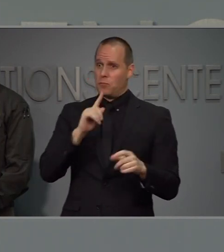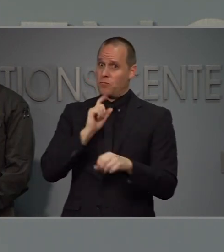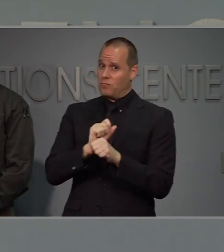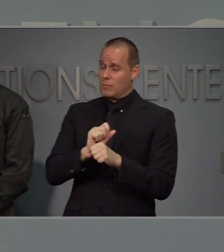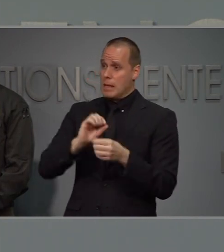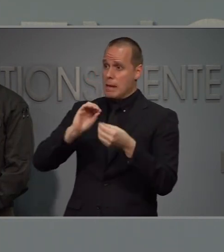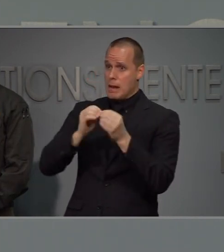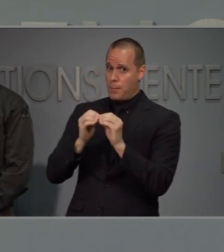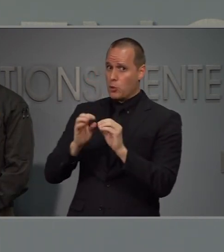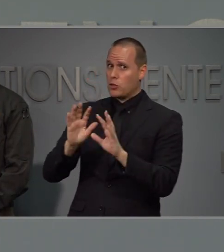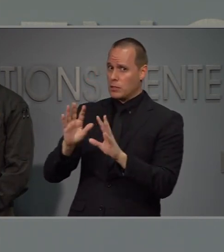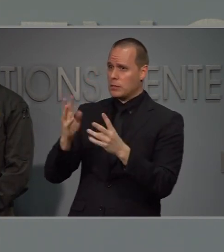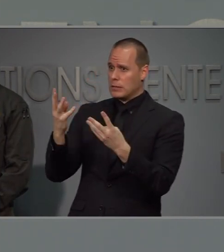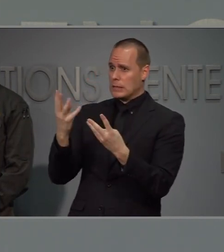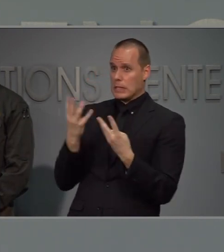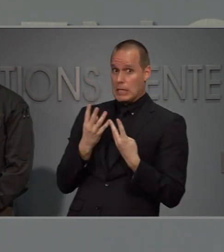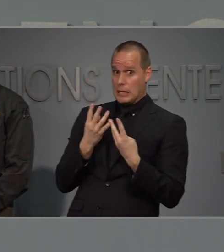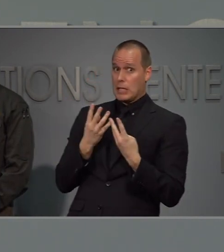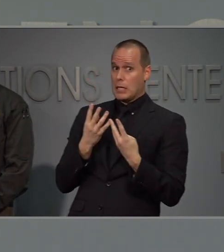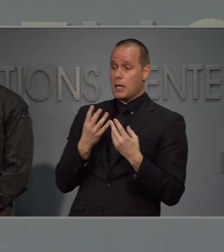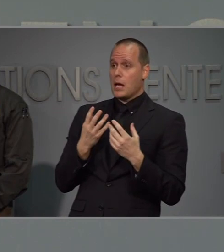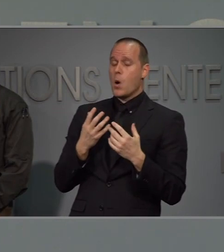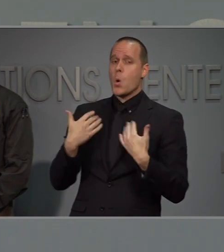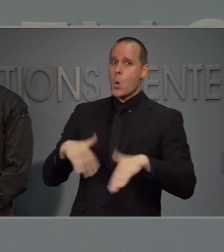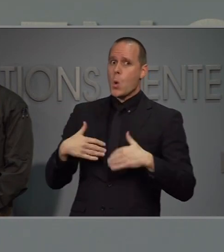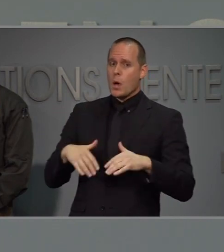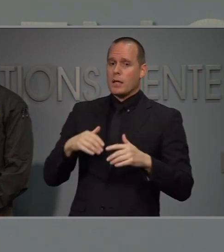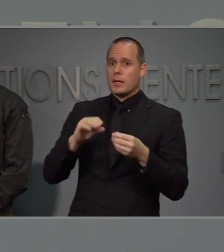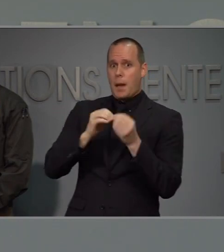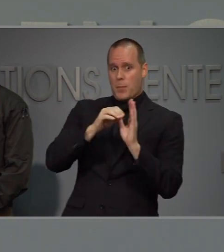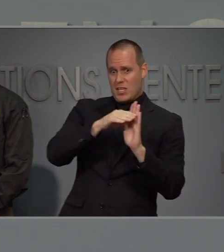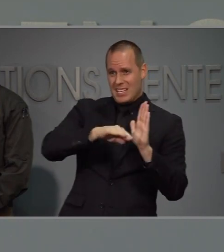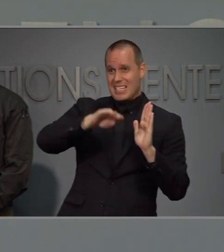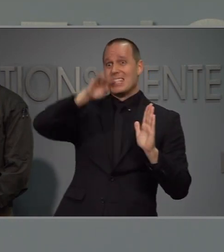protección.